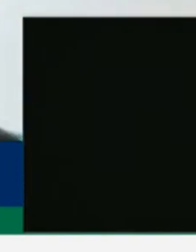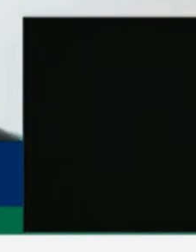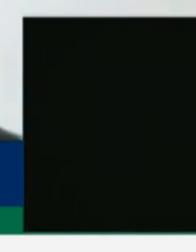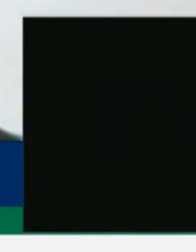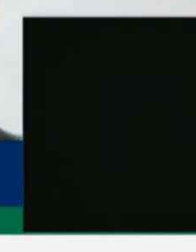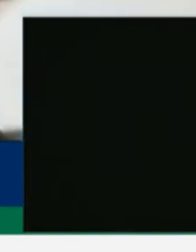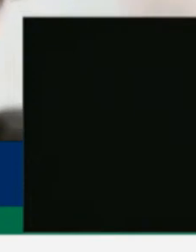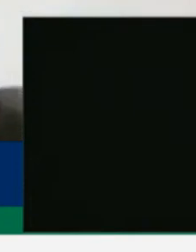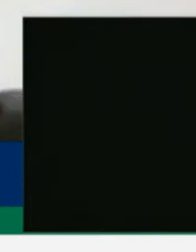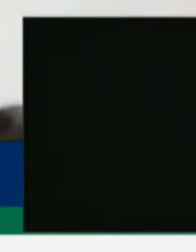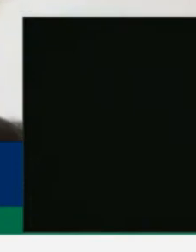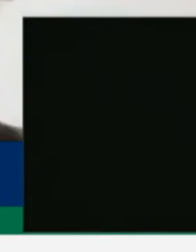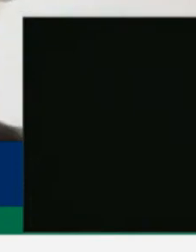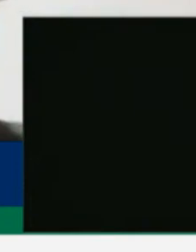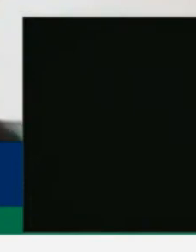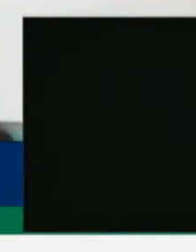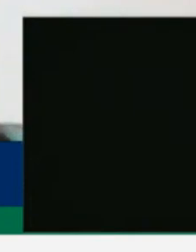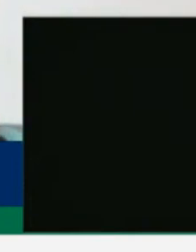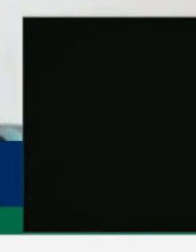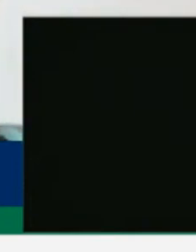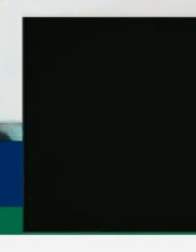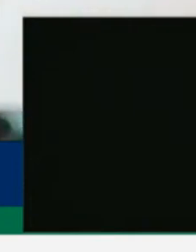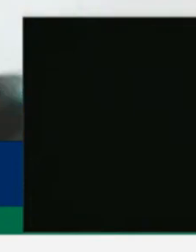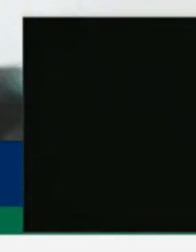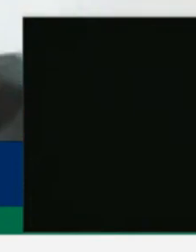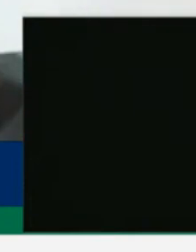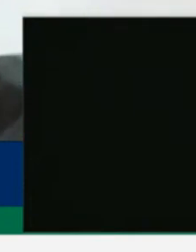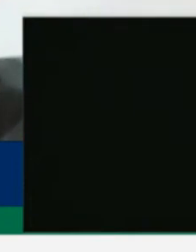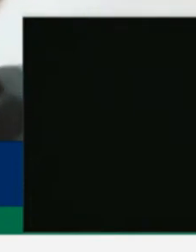MÁSCARAS AO ESTIMULAR AS AGLOMERAÇÕES E AO QUESTIONAR AS VACINAS QUEM ESTÁ